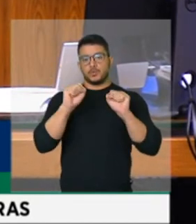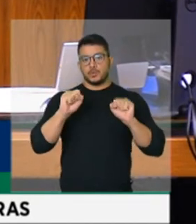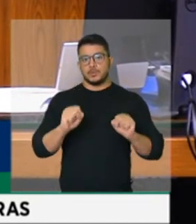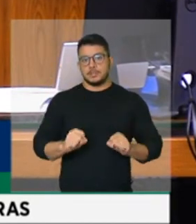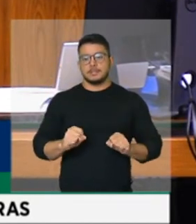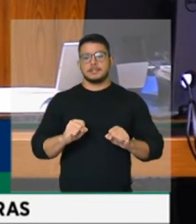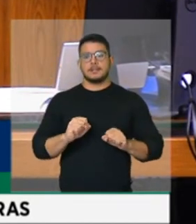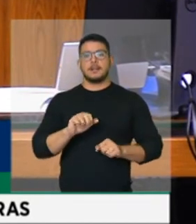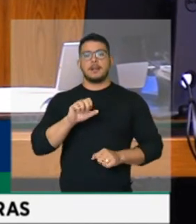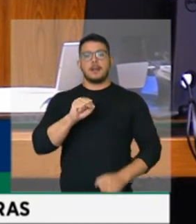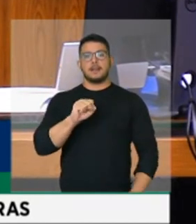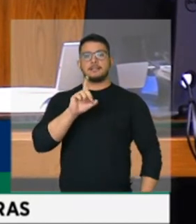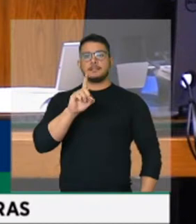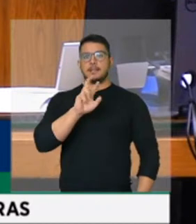PELO FUNCIONAMENTO DO SISTEMA DE REMOTA, AQUI QUERO